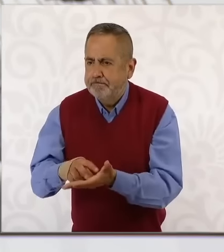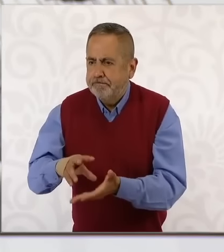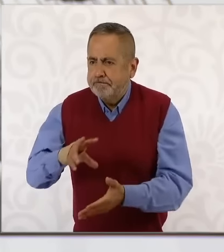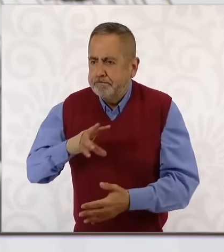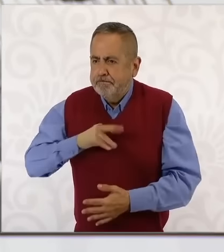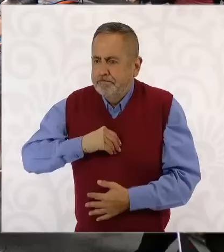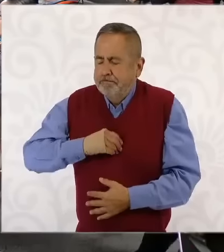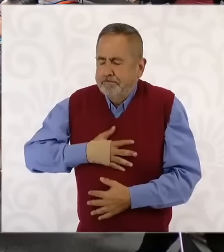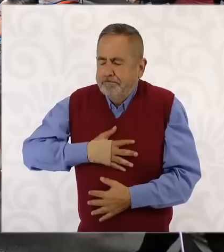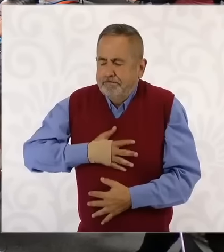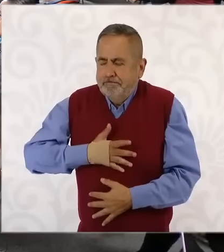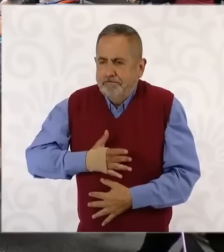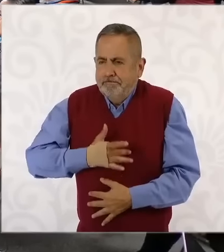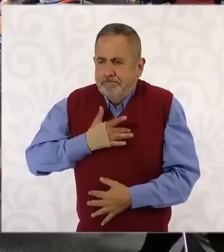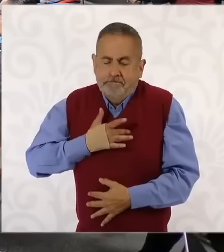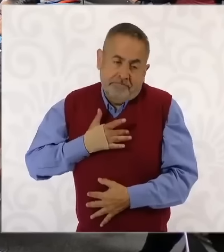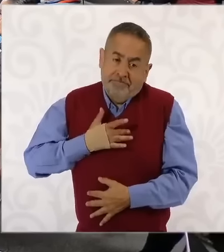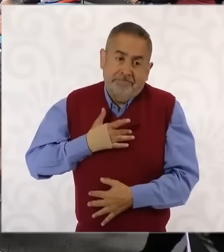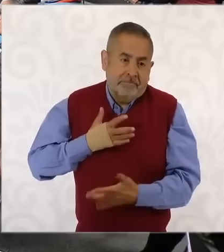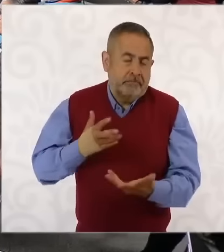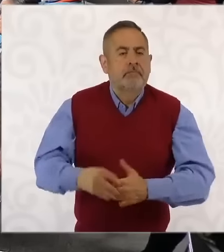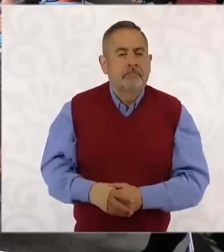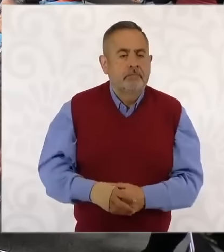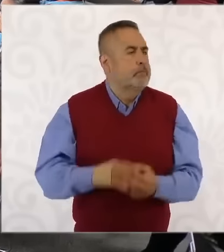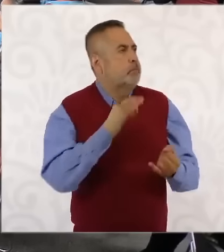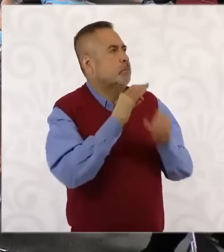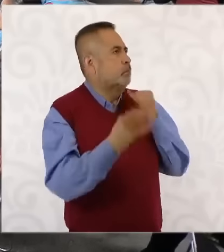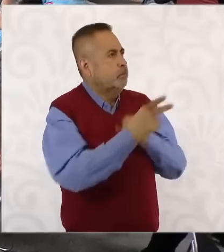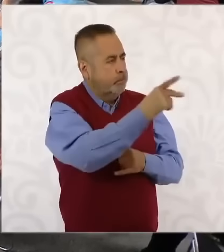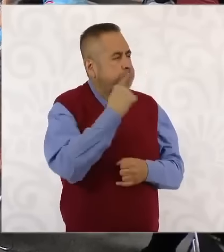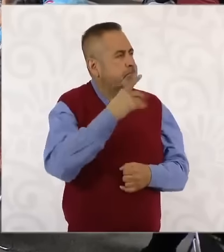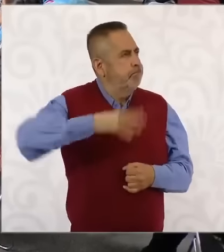Eh, por último, presidente, y a propósito precisamente de esto último que comenta,